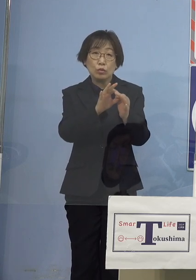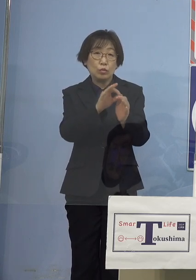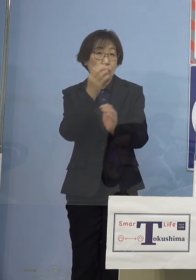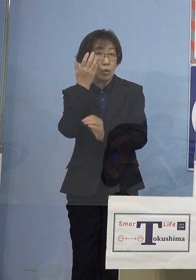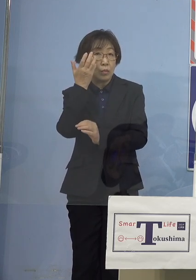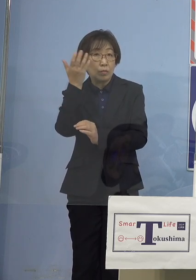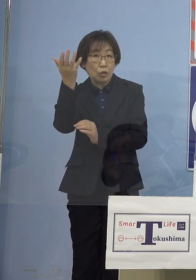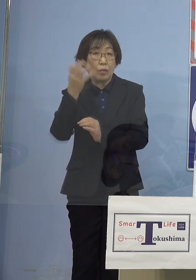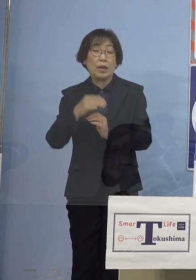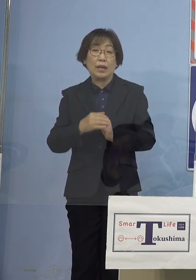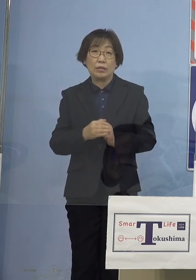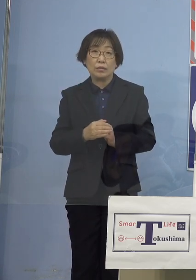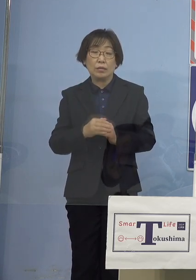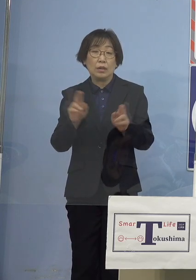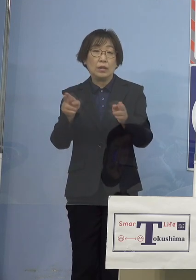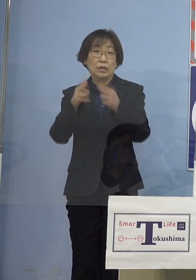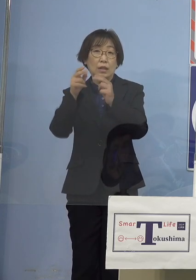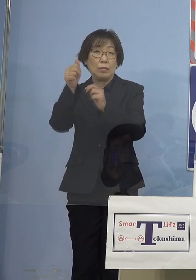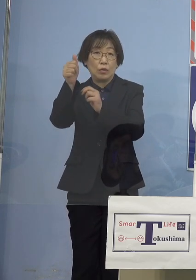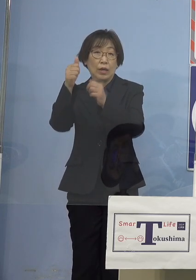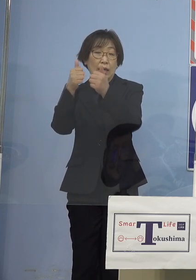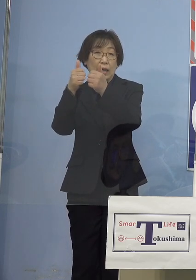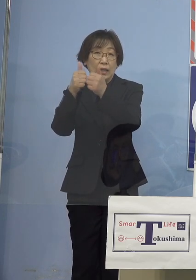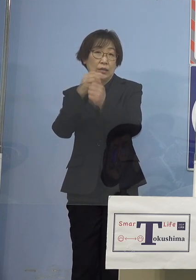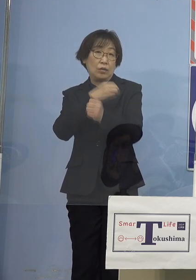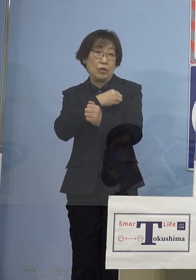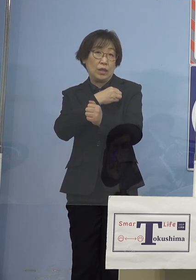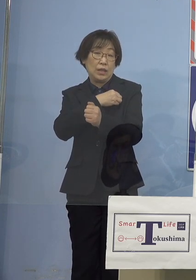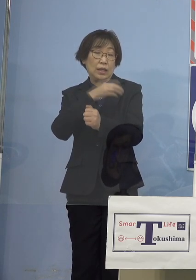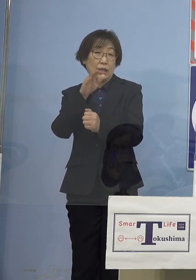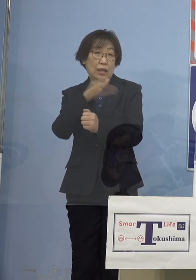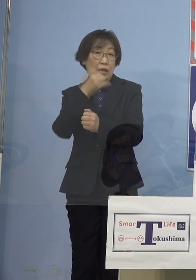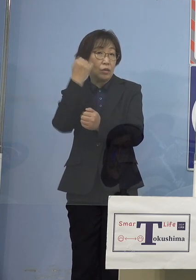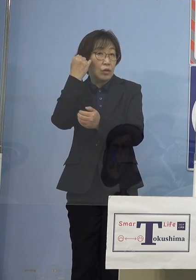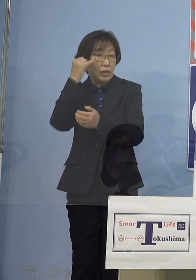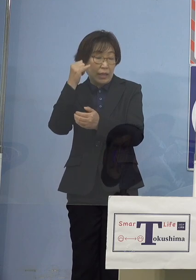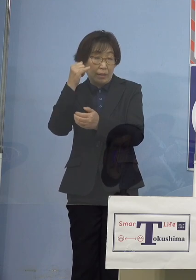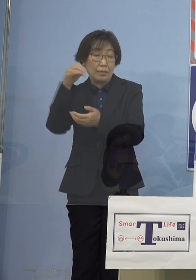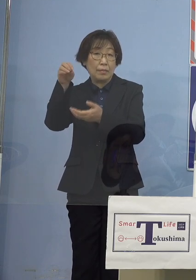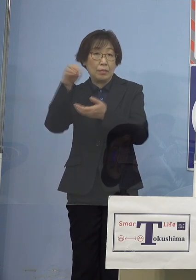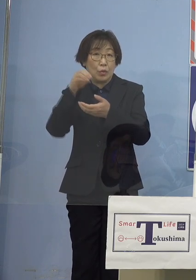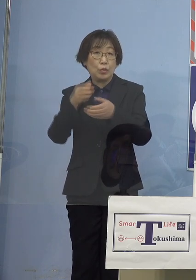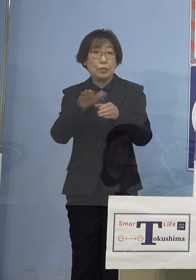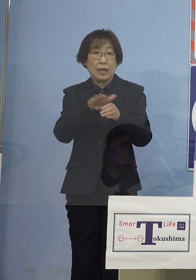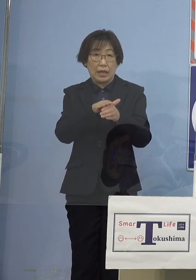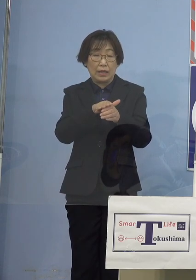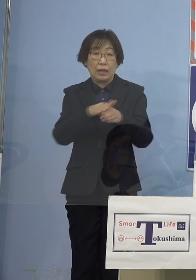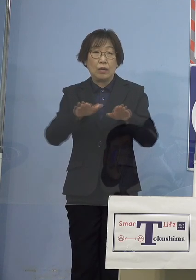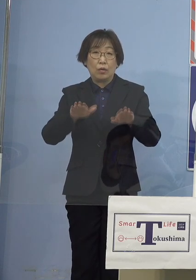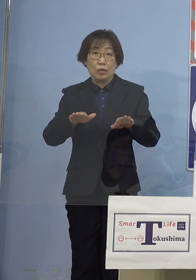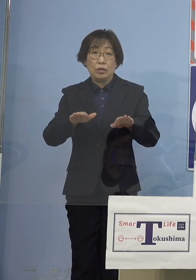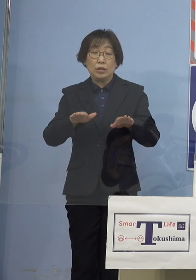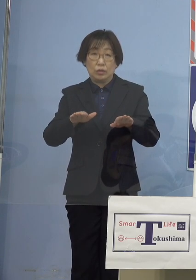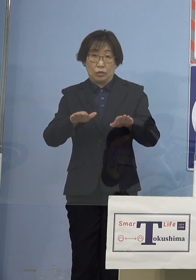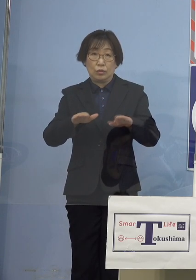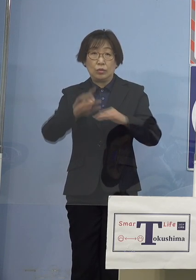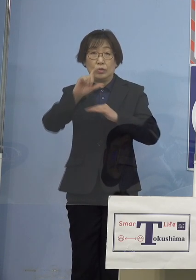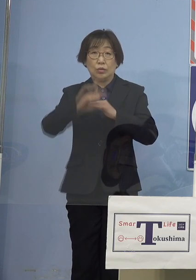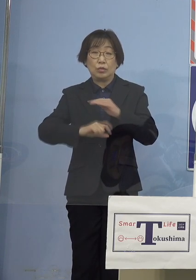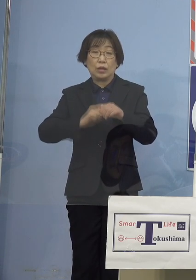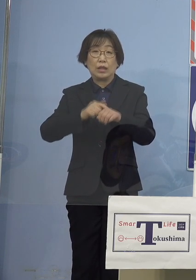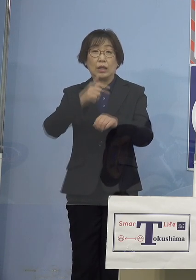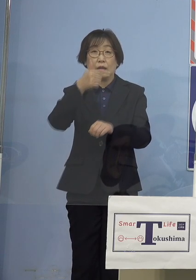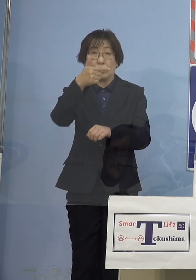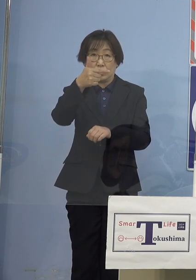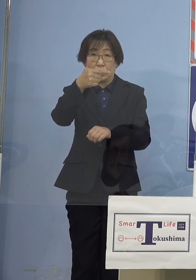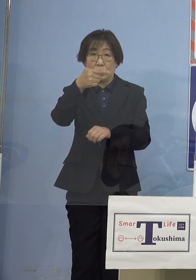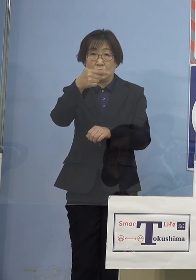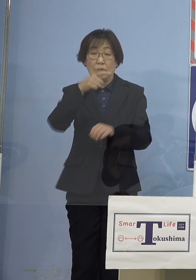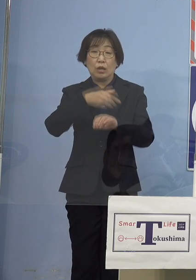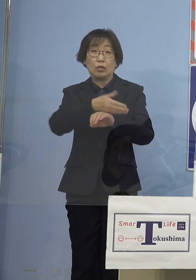専門家会議の委員からの御意見も踏まえまして 本日18時をもって「とくしまアラート」を